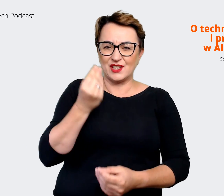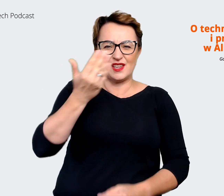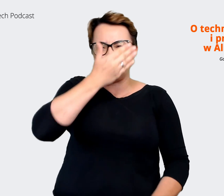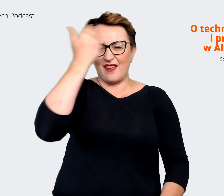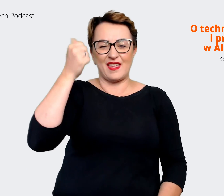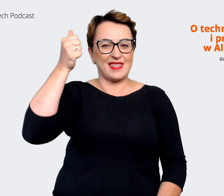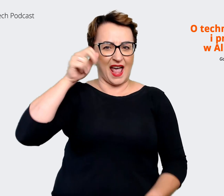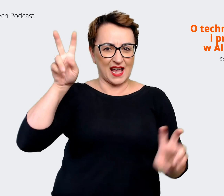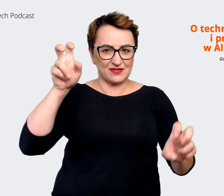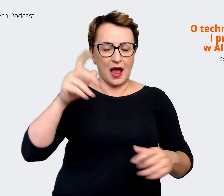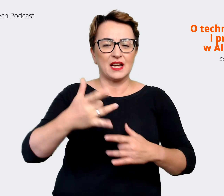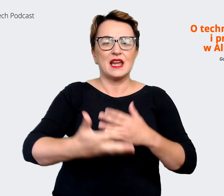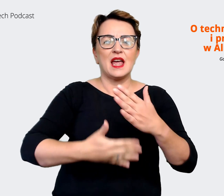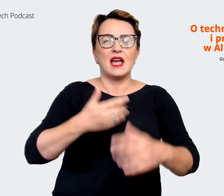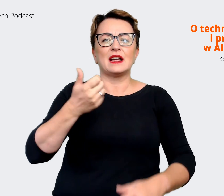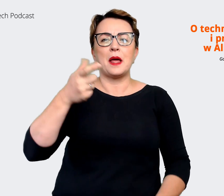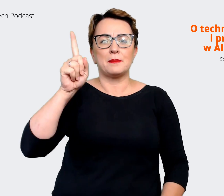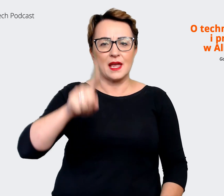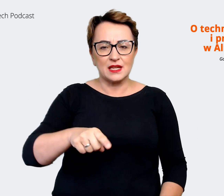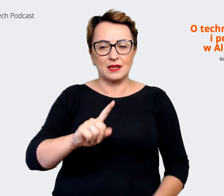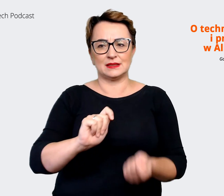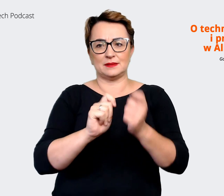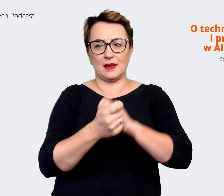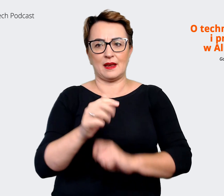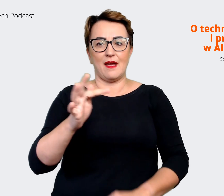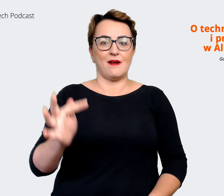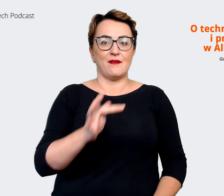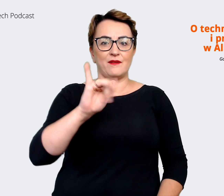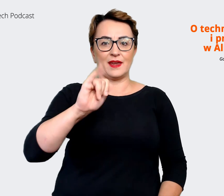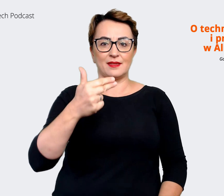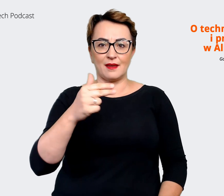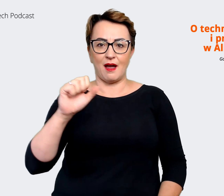się nazywał i to dopiero po paru miesiącach się okazało, że FinAi równa się Allegro Pay.